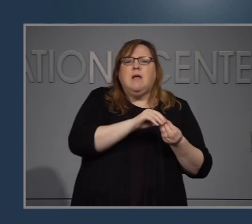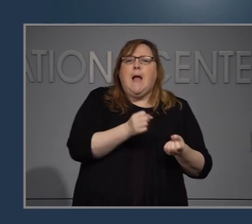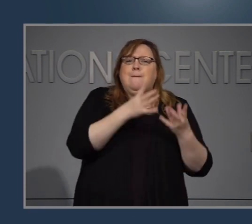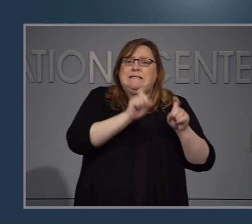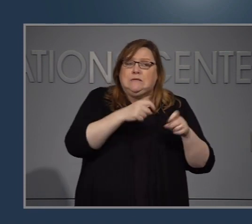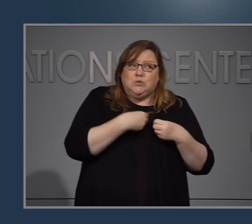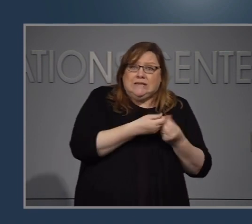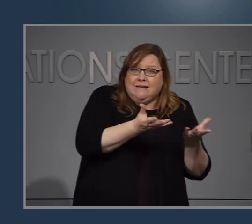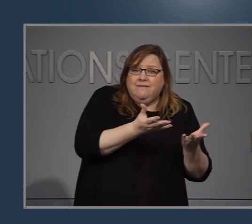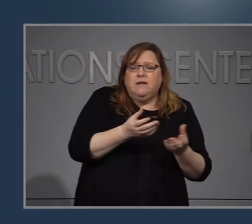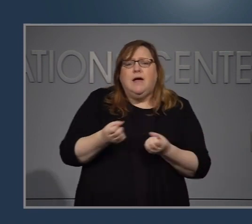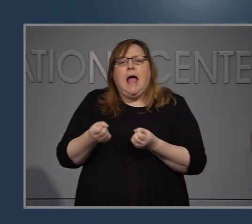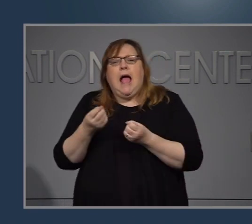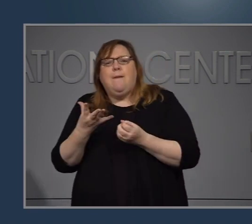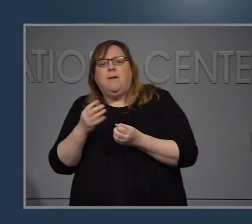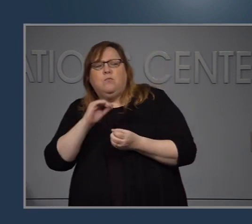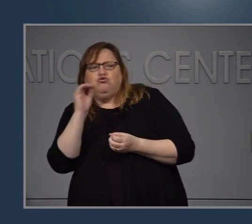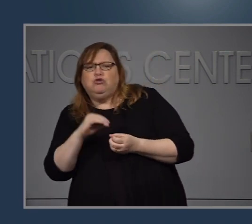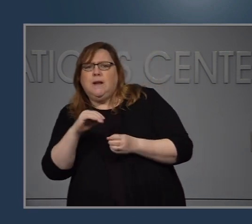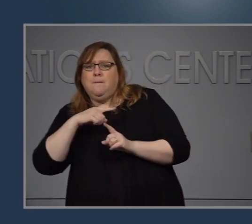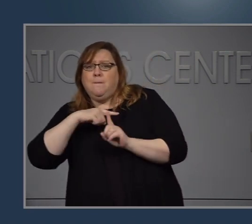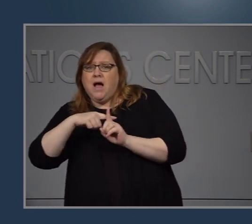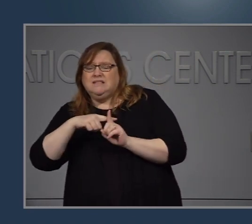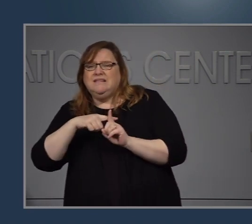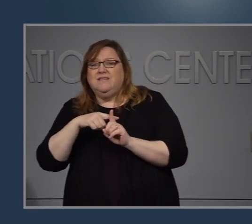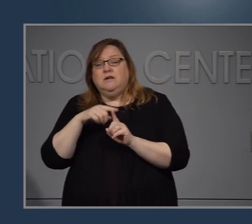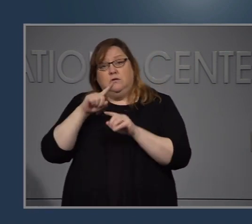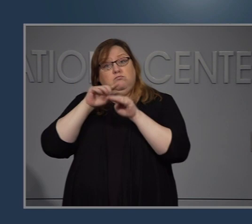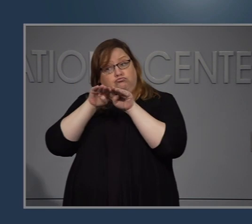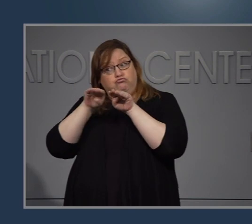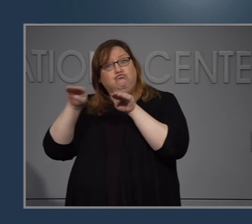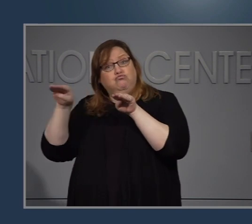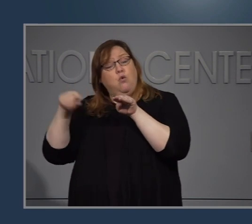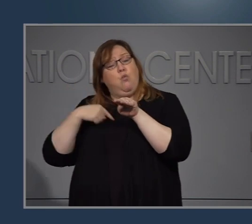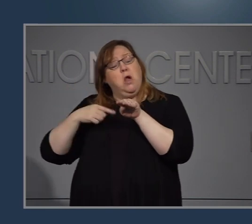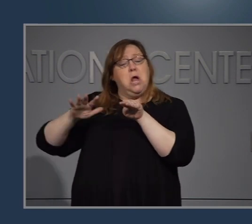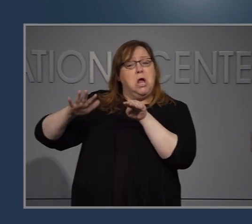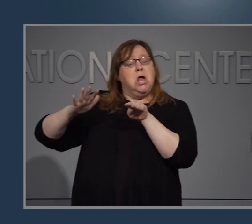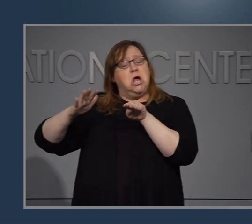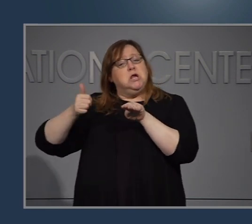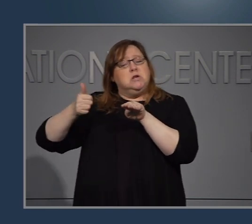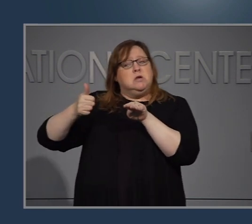una línea amarilla. Quisiéramos que esta cifra se sentó GERA al cinco por ciento. La